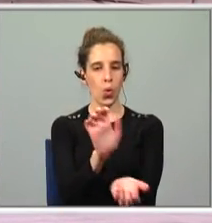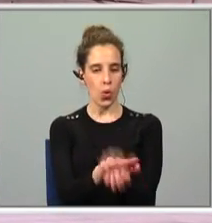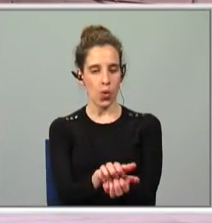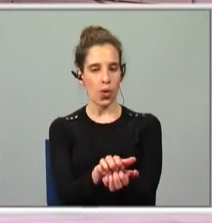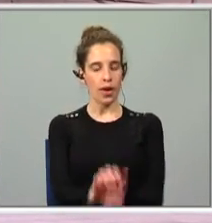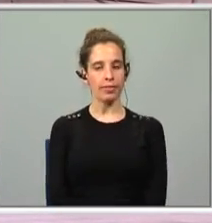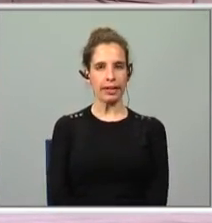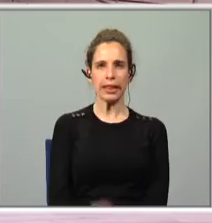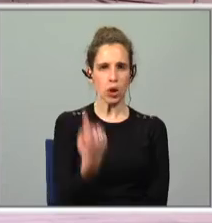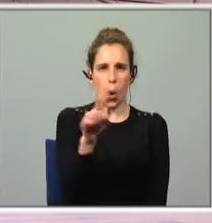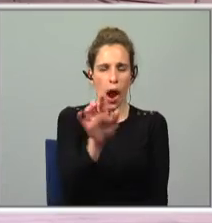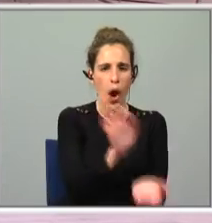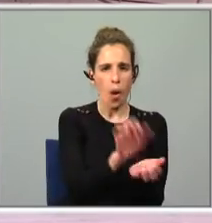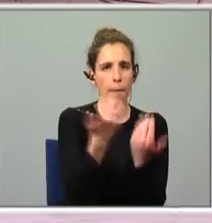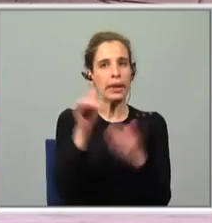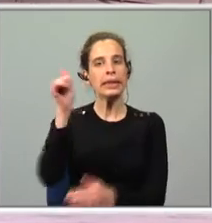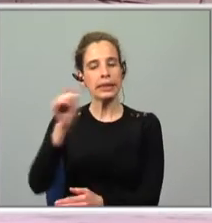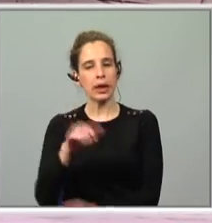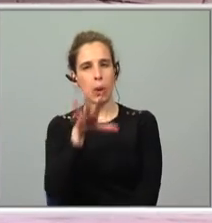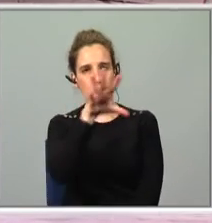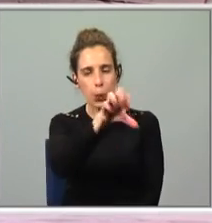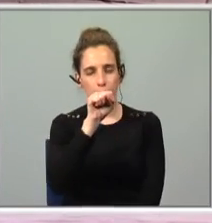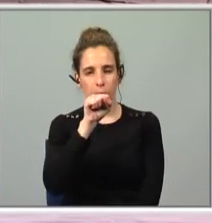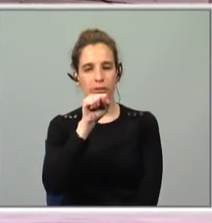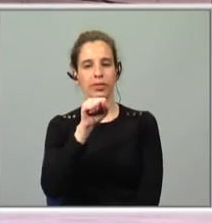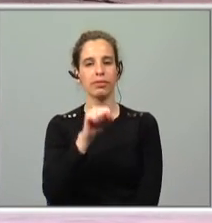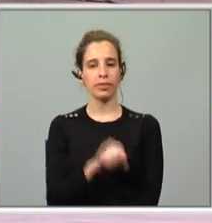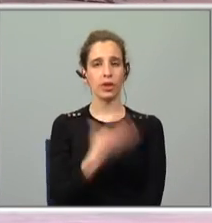que não era um crocodilo mas sim um dragão tinha motivos para não gostar de 那不是鱷魚，而是龍有理由不喜歡